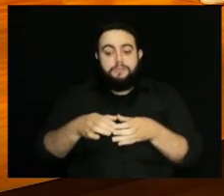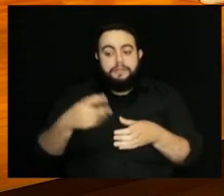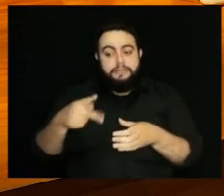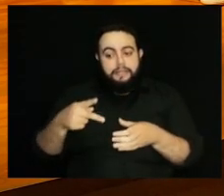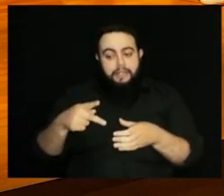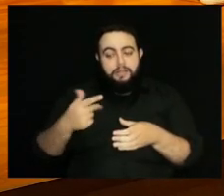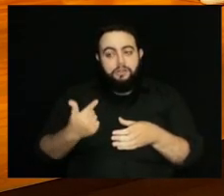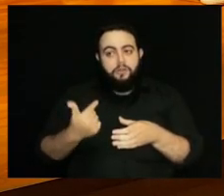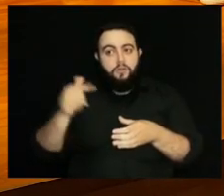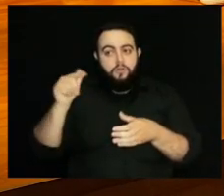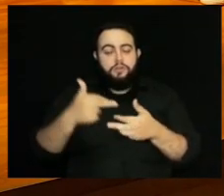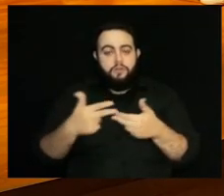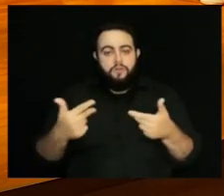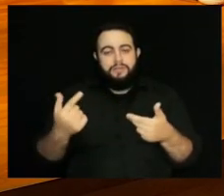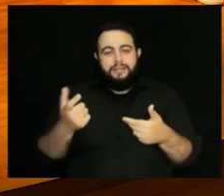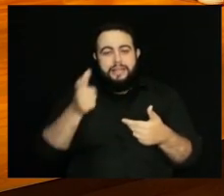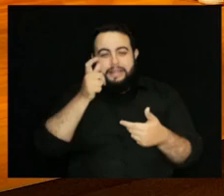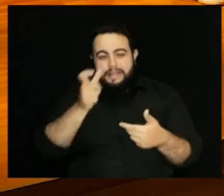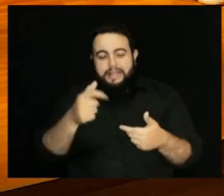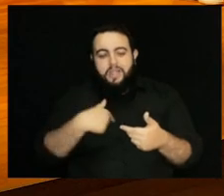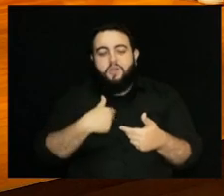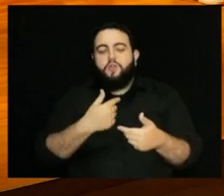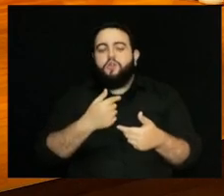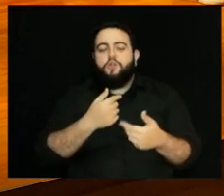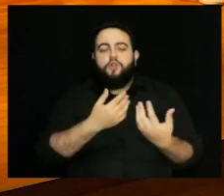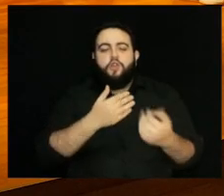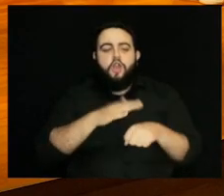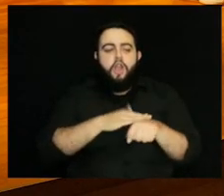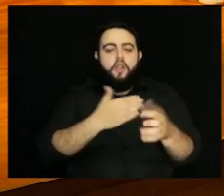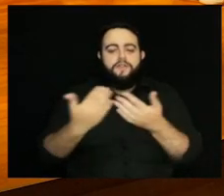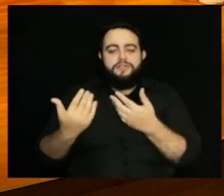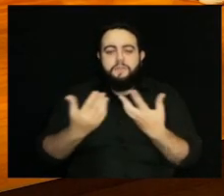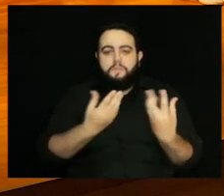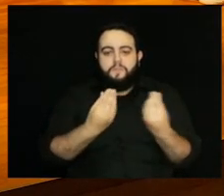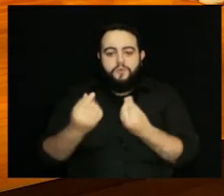interessante, eu conversei com muitos dessa época né, muitos dessa turma. Lupicínio, não. Mas com